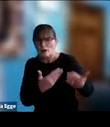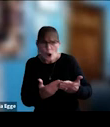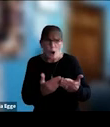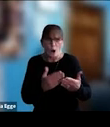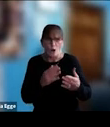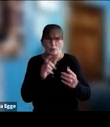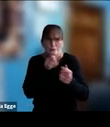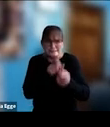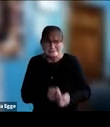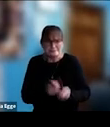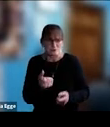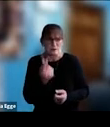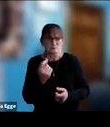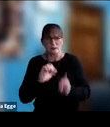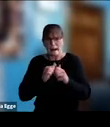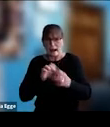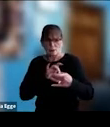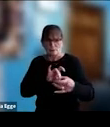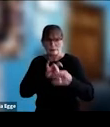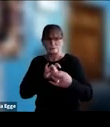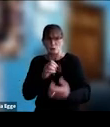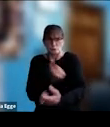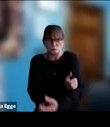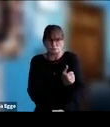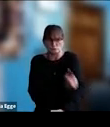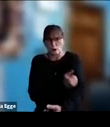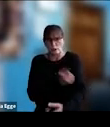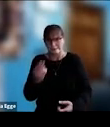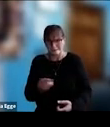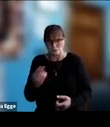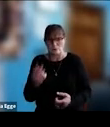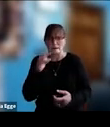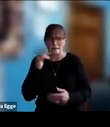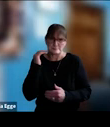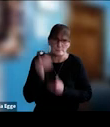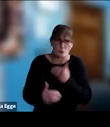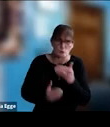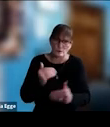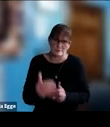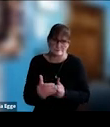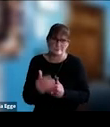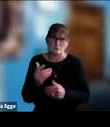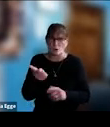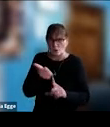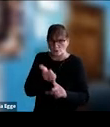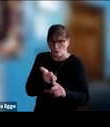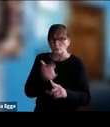para que el examinador entienda cómo su relación con la historia de consumo de sustancias ha progresado por su cuenta. Así que nosotros podemos hacerlo